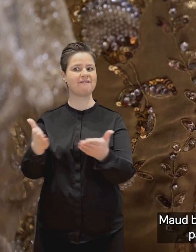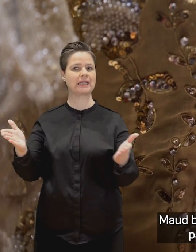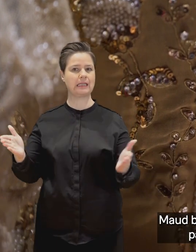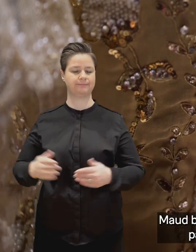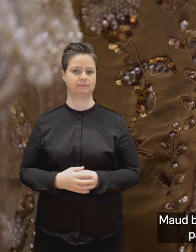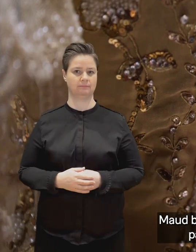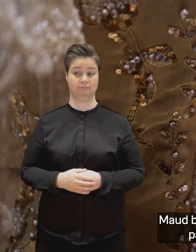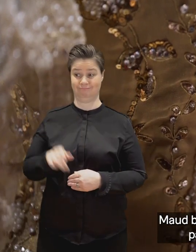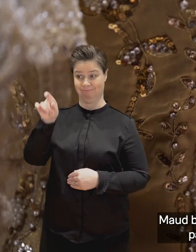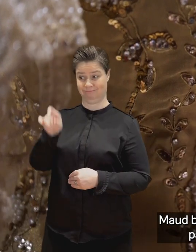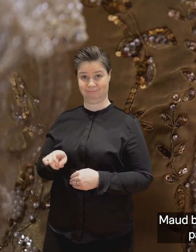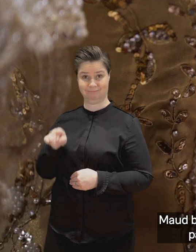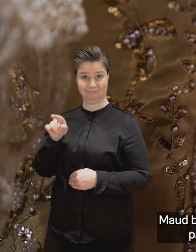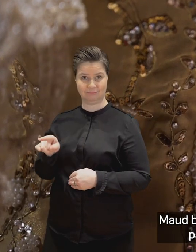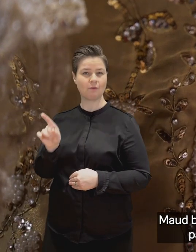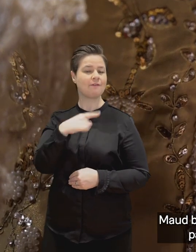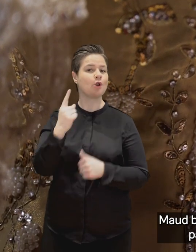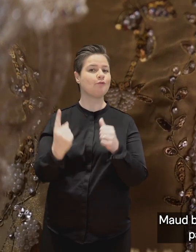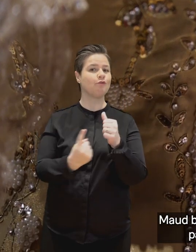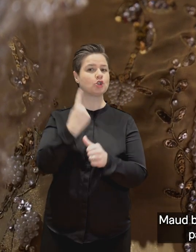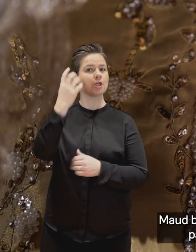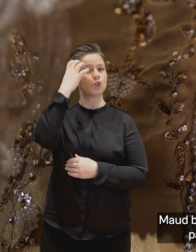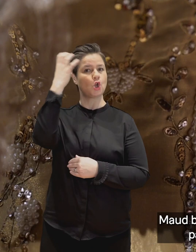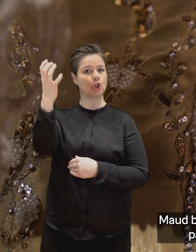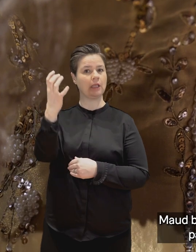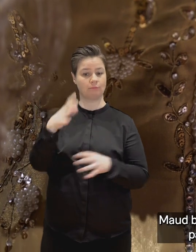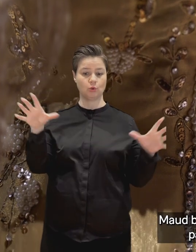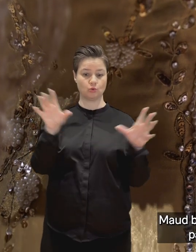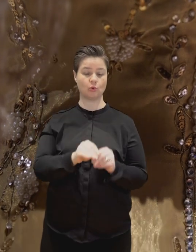Maud ble vår første dronning på nesten 600 år.